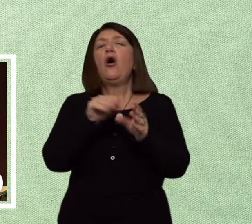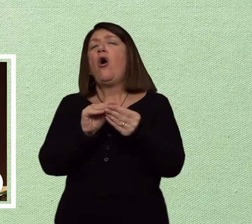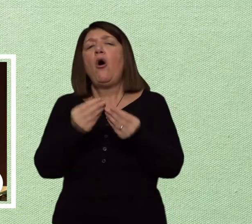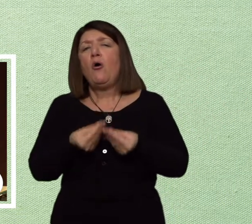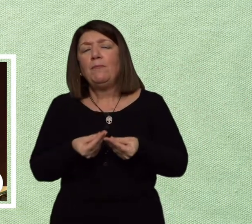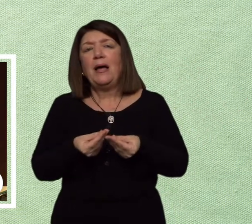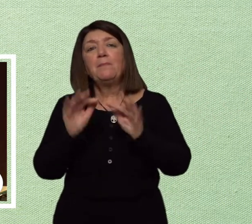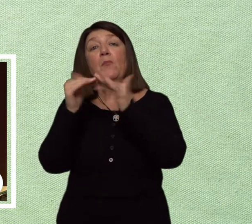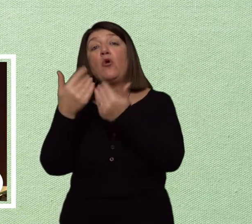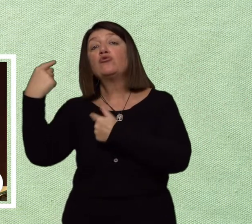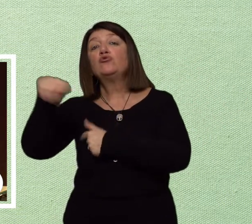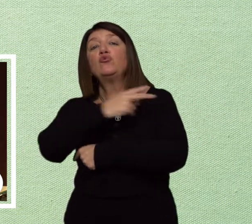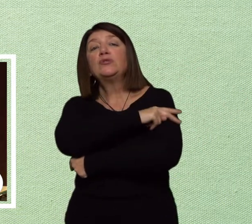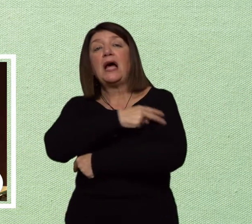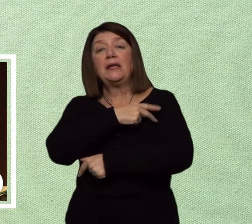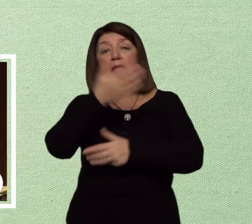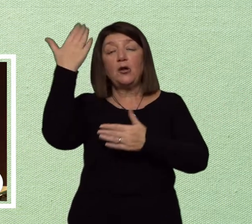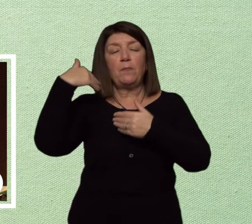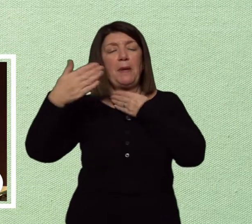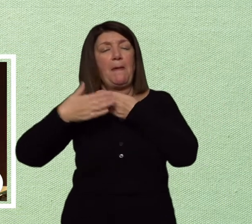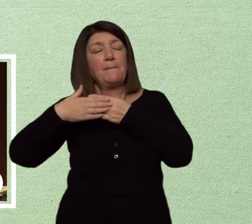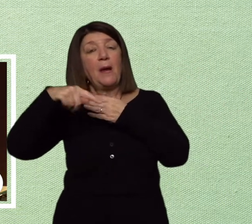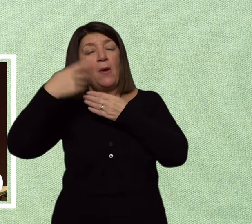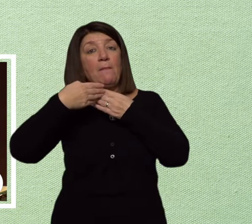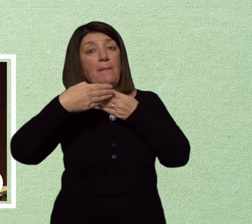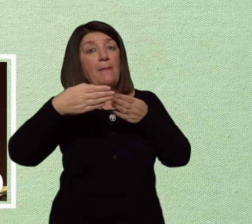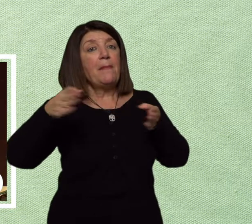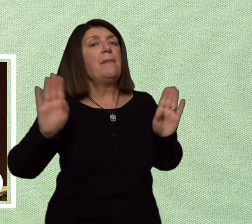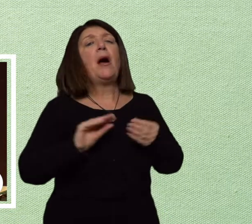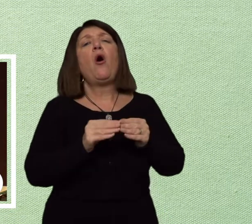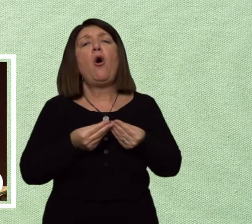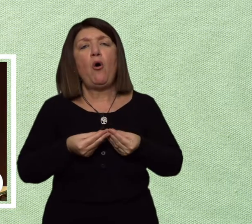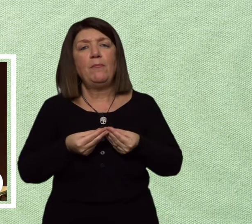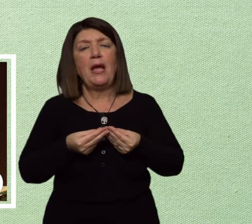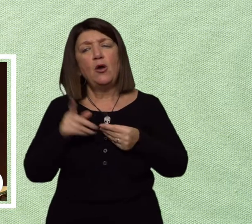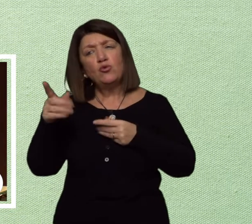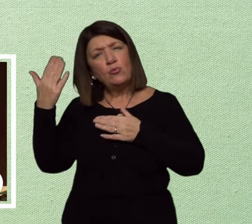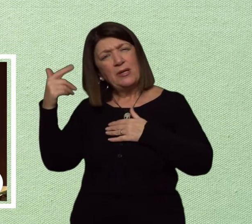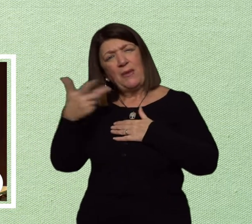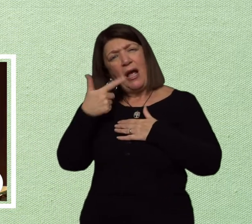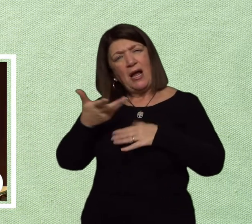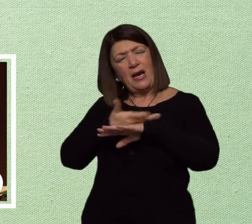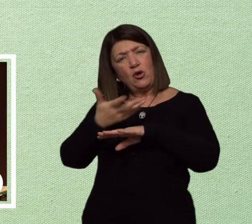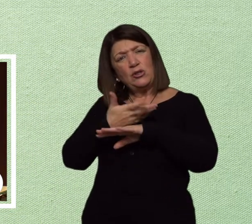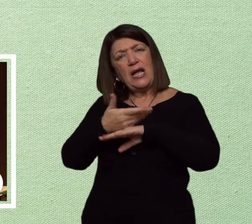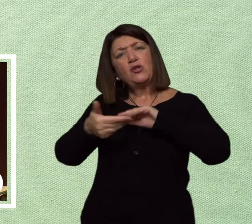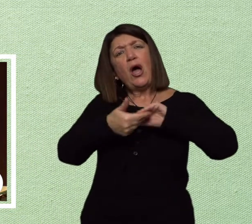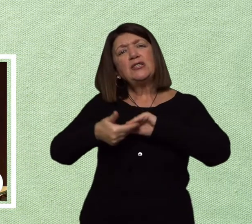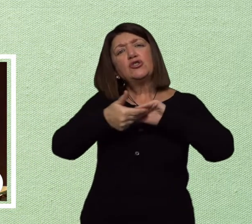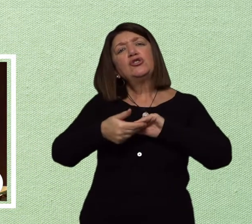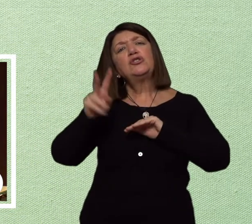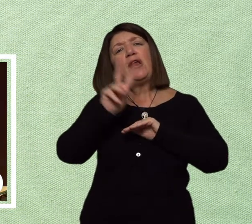quindi mi raccontavi proprio che è Associazione Verba se si è inserita nei servizi. Non mi